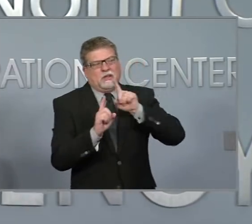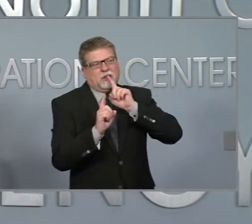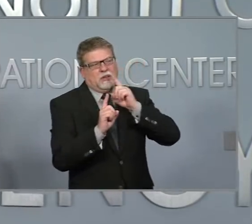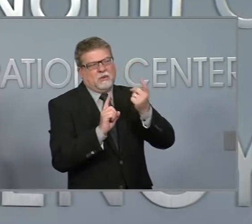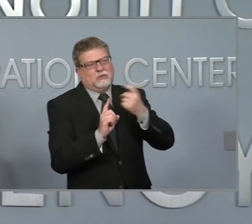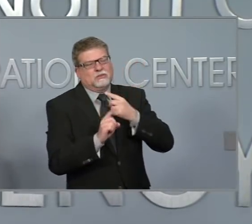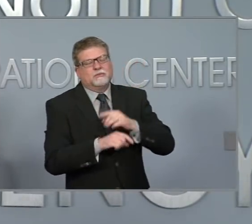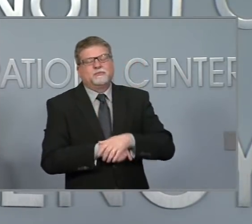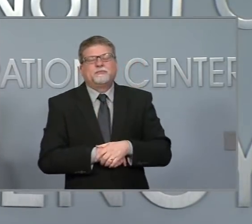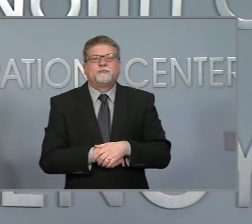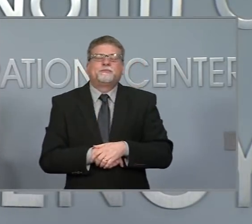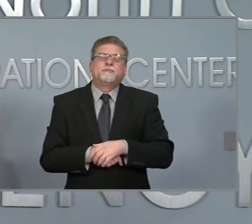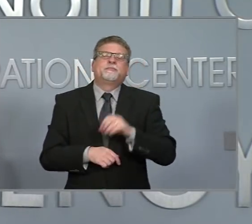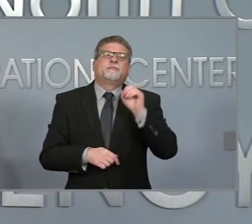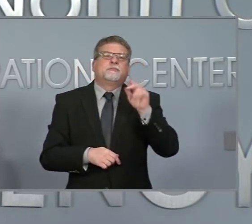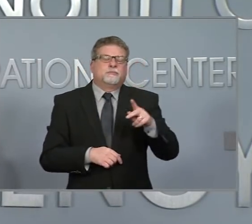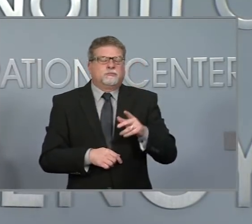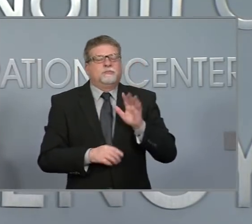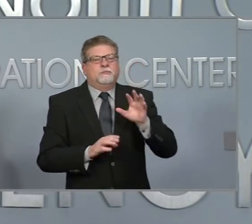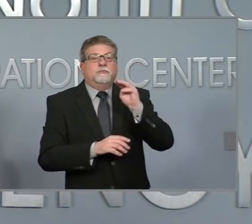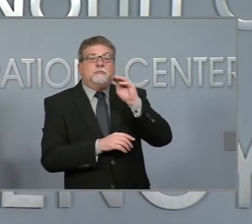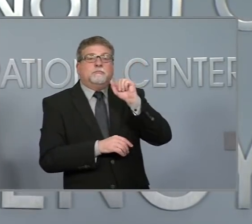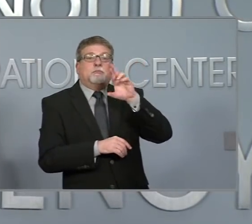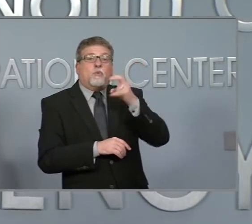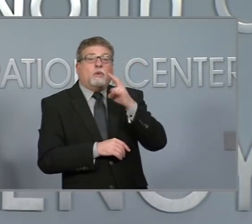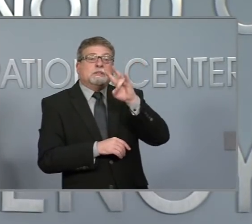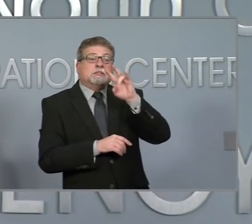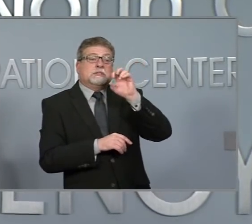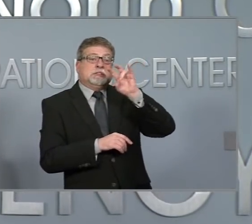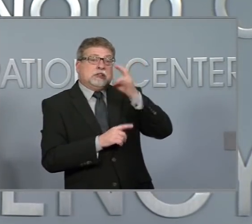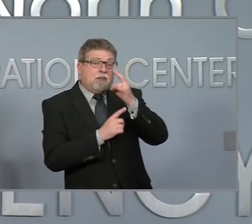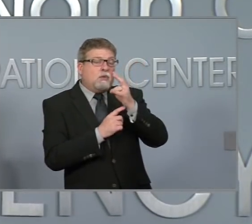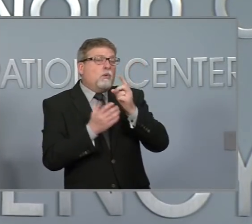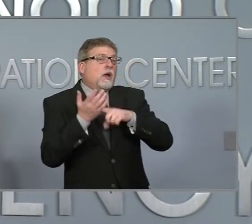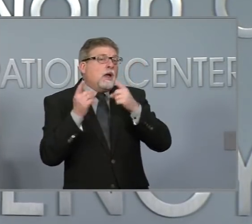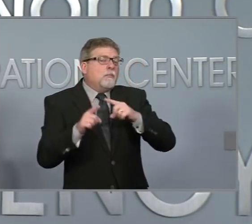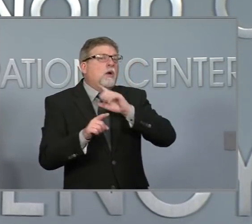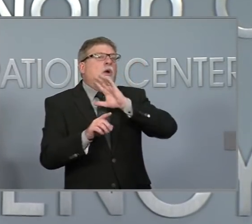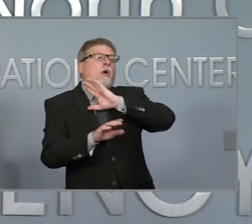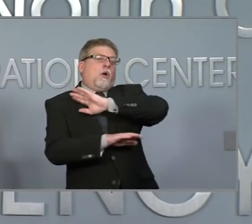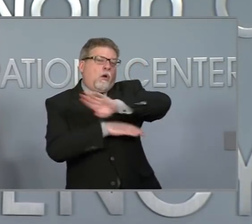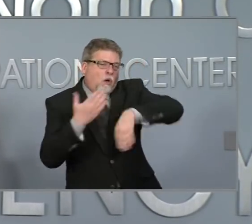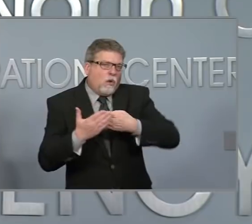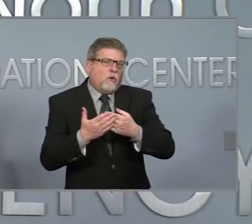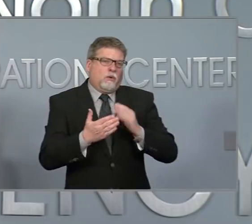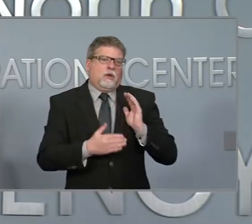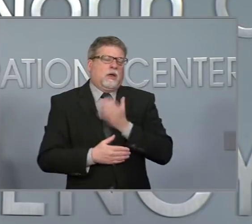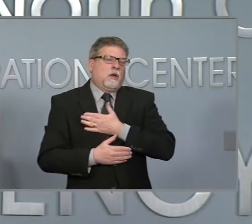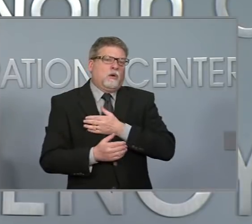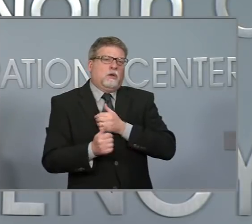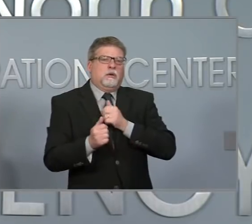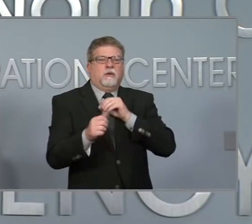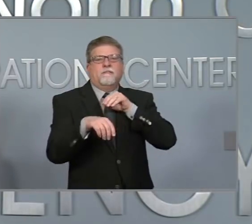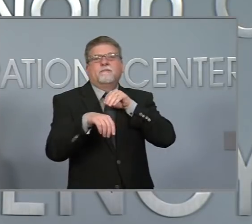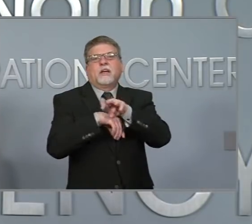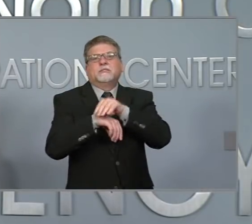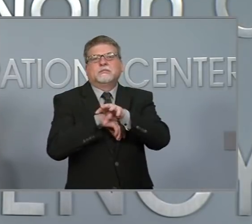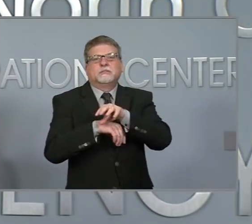actualizando pero vea permite ari secreta el quince